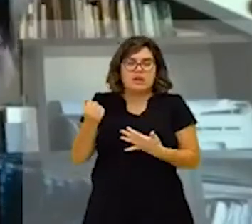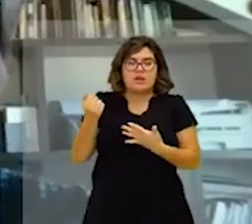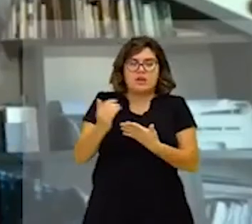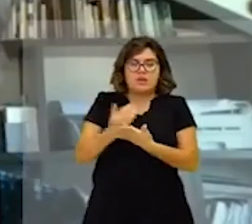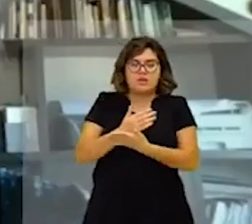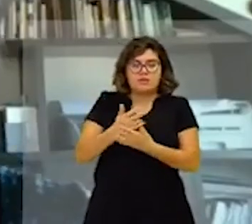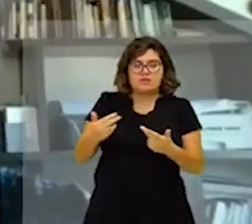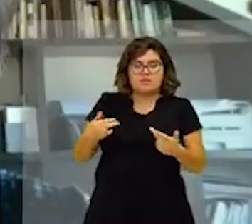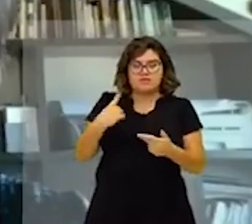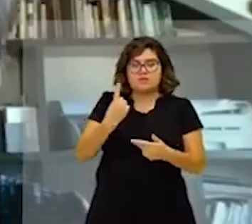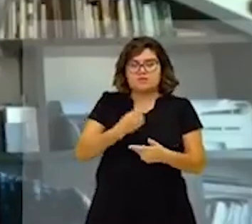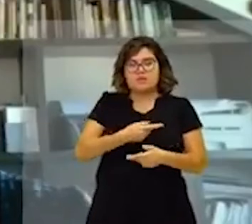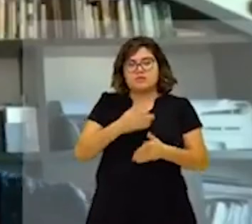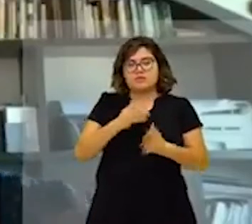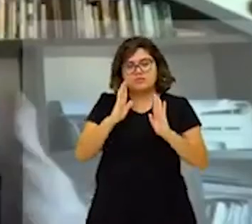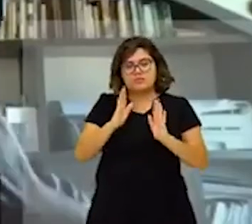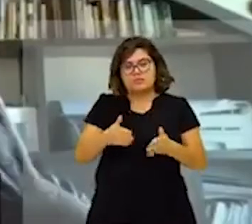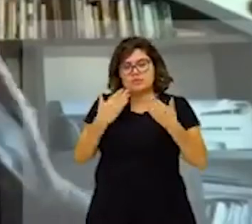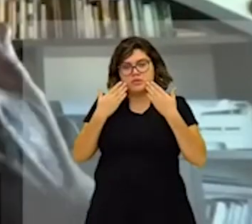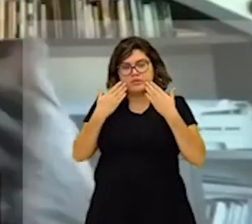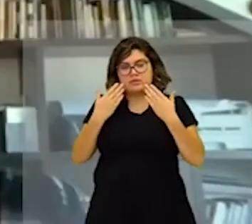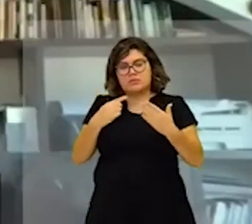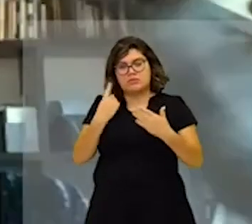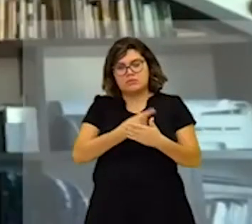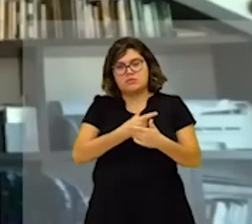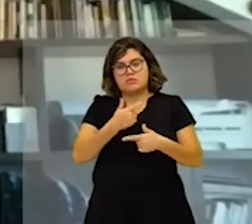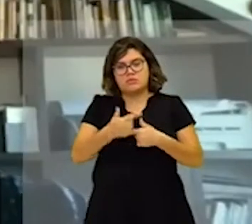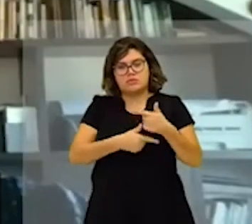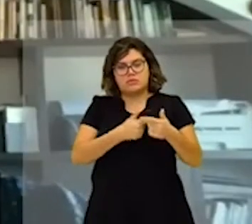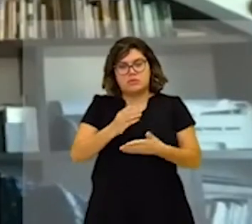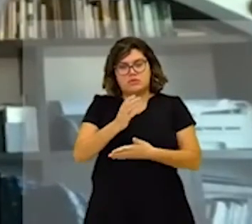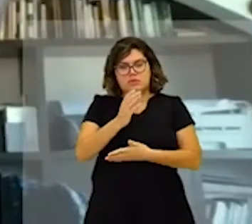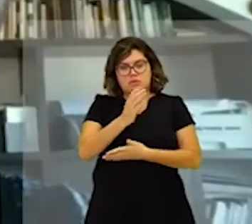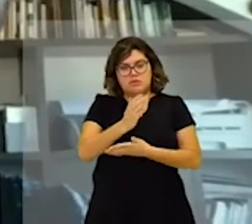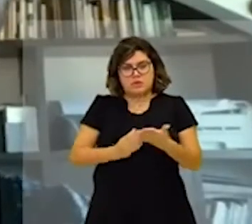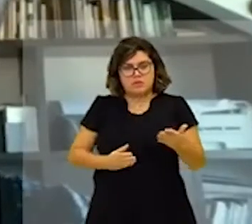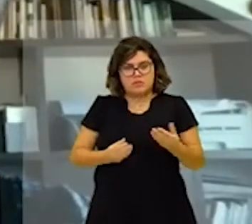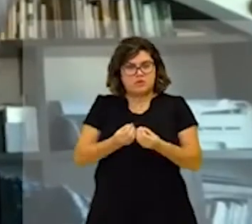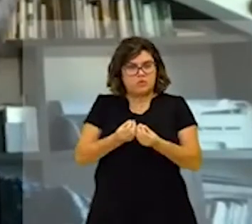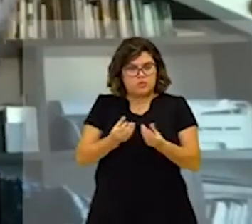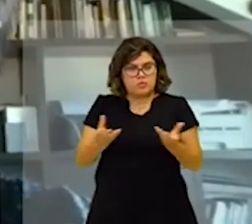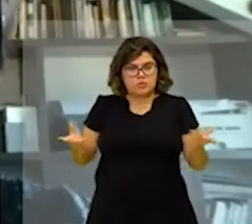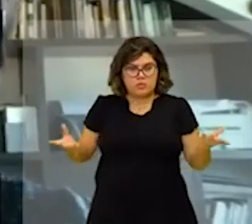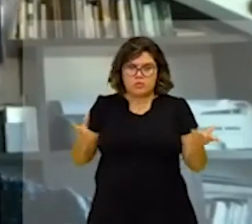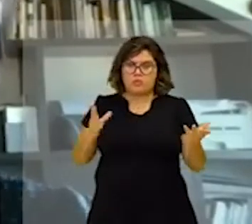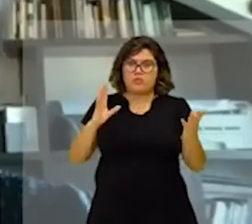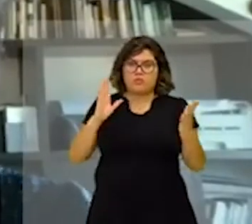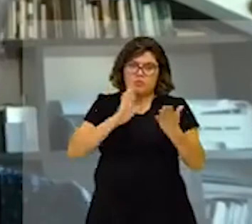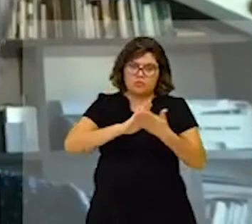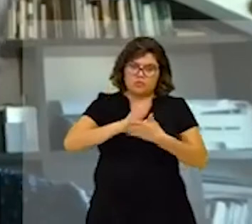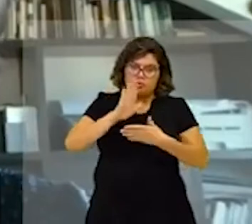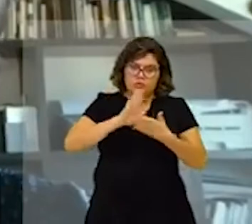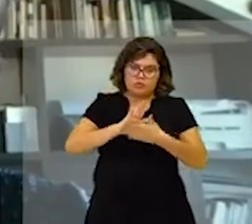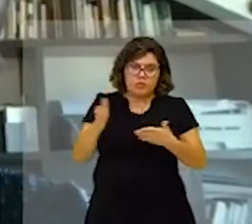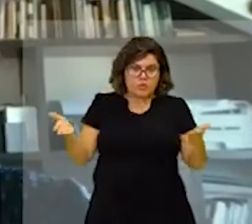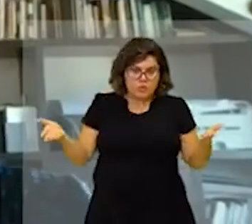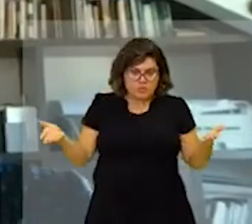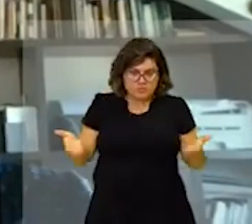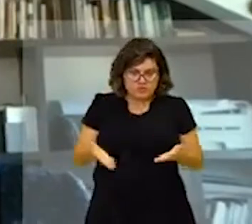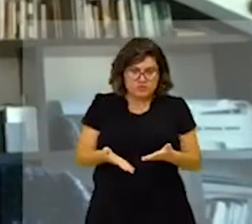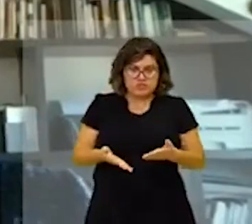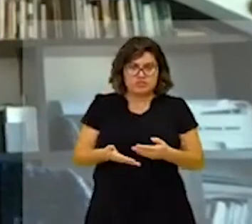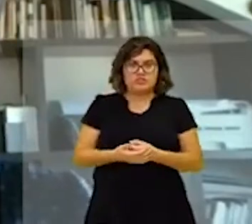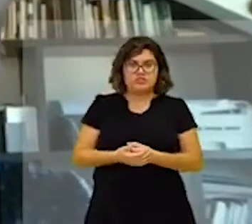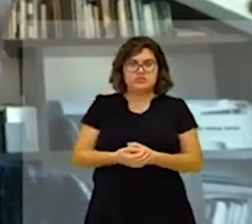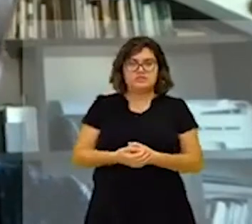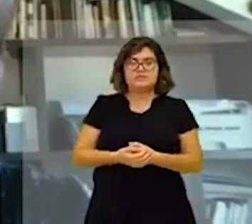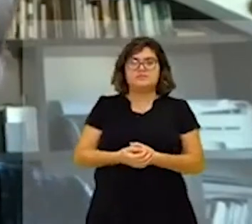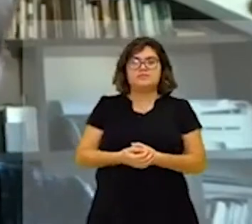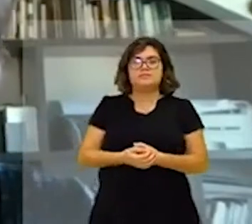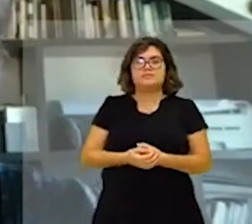nós apresentamos em nosso trabalho capítulo que está posição está sendo lançado hoje é trata-se